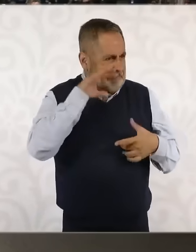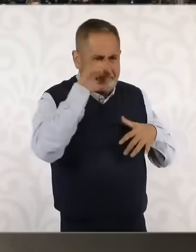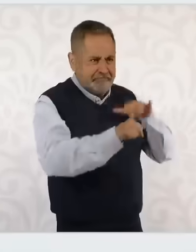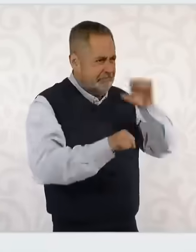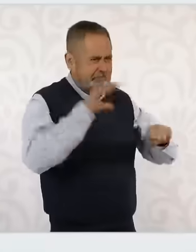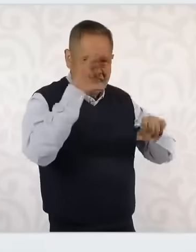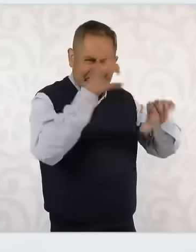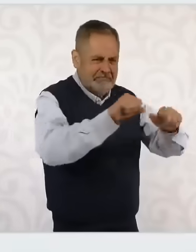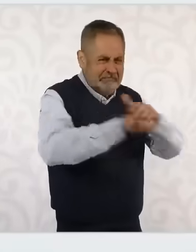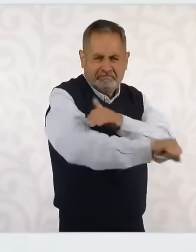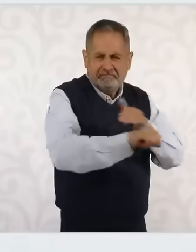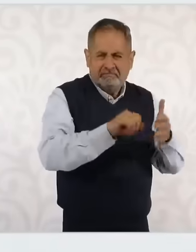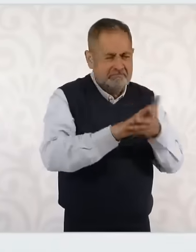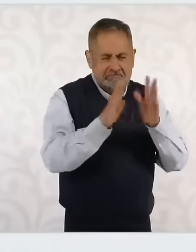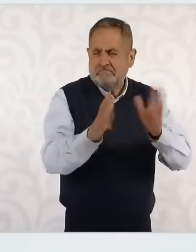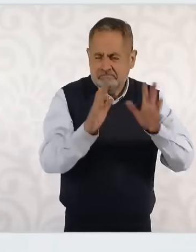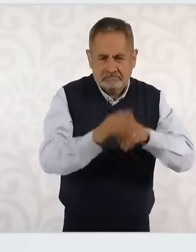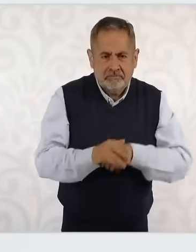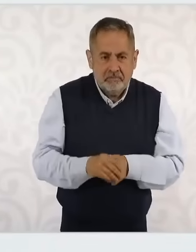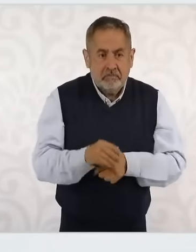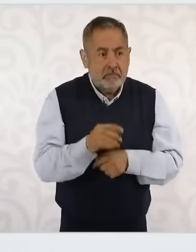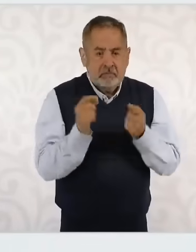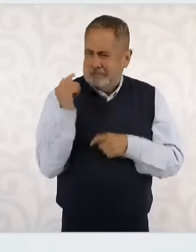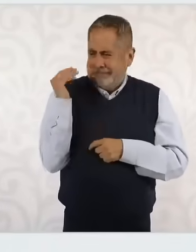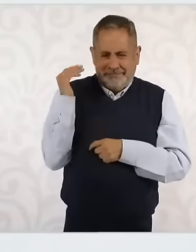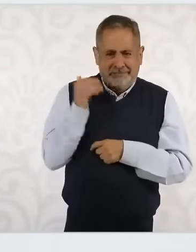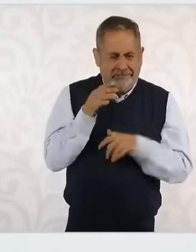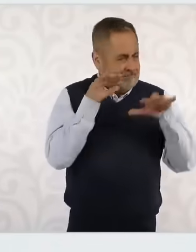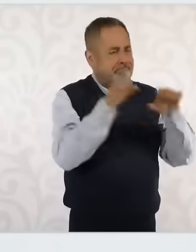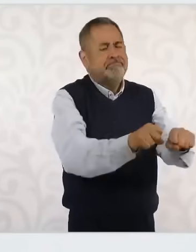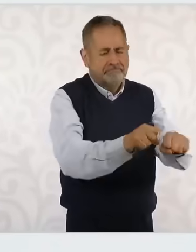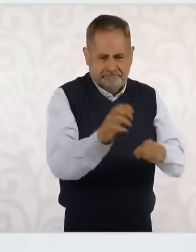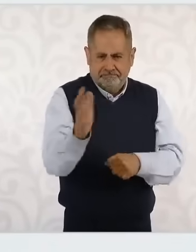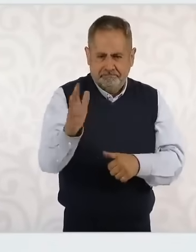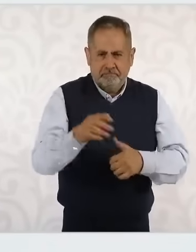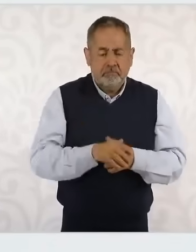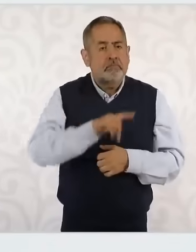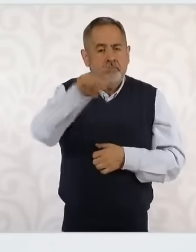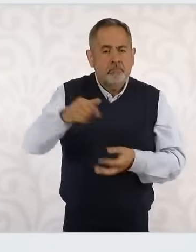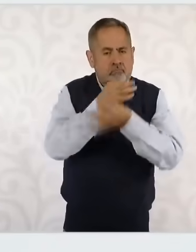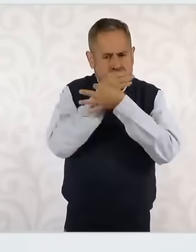hecho y particularmente unas más recientes. Eh, se van a dar a conocer en su momento ya